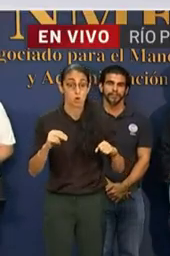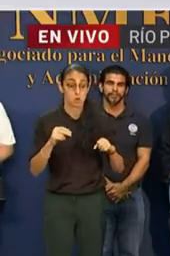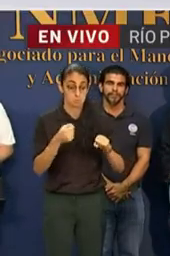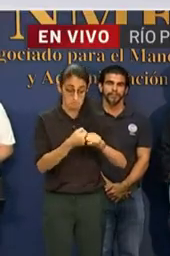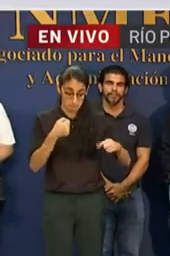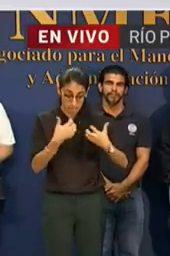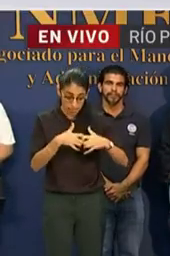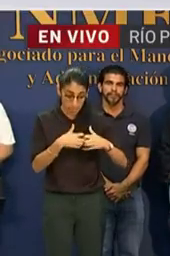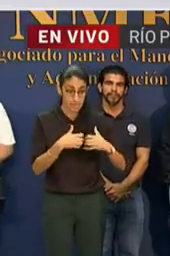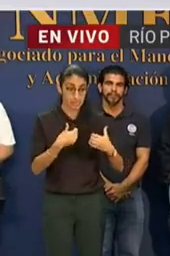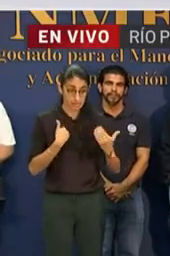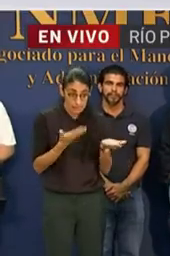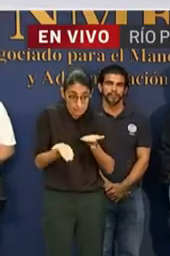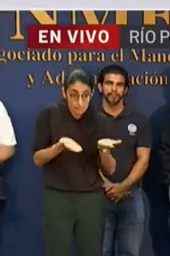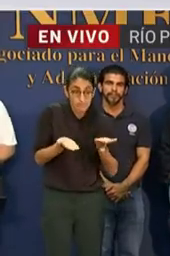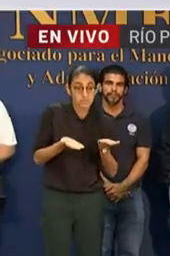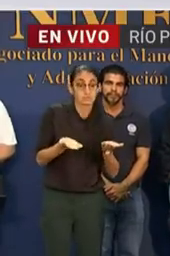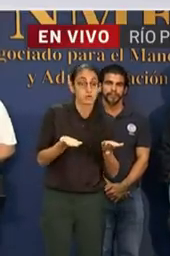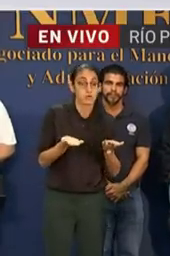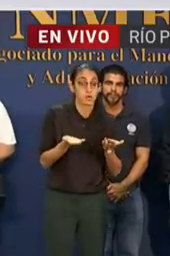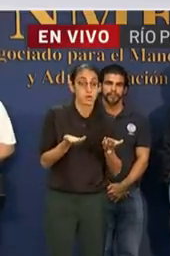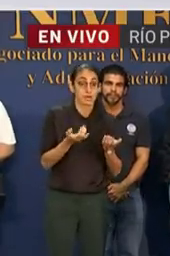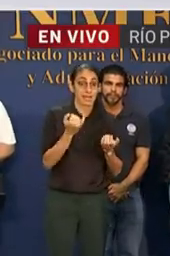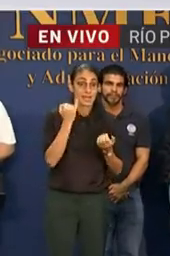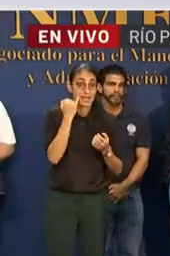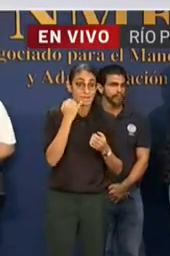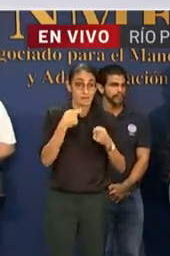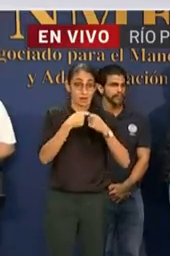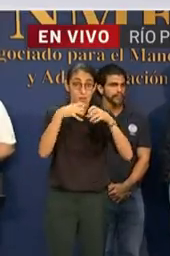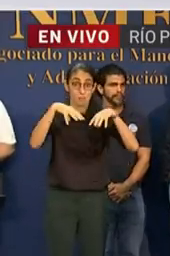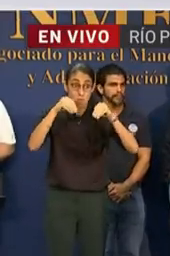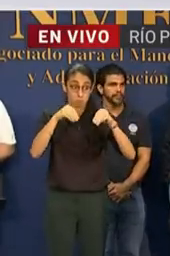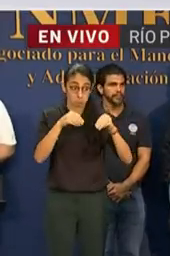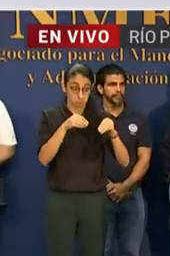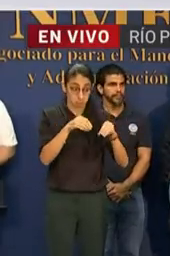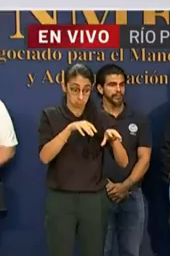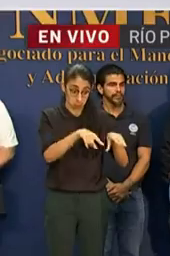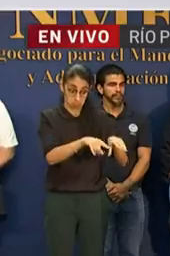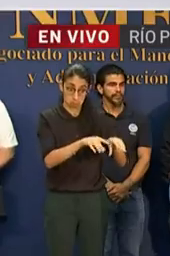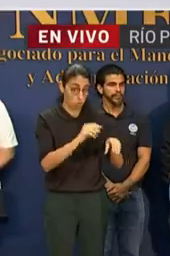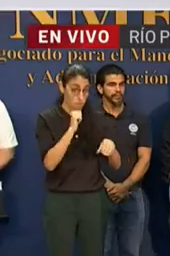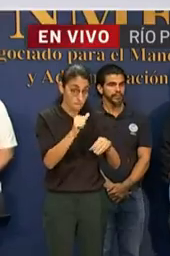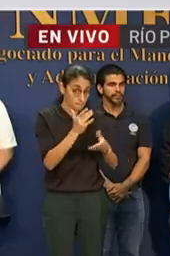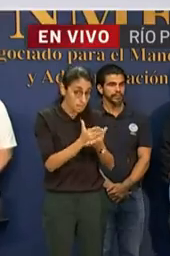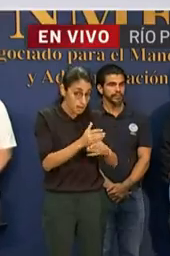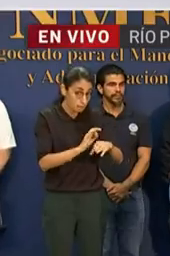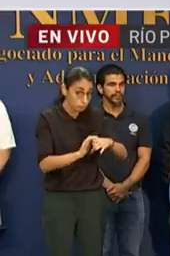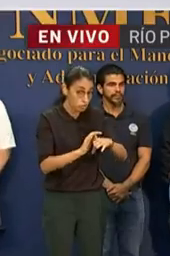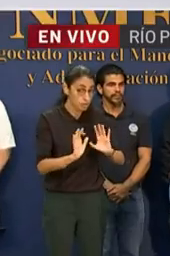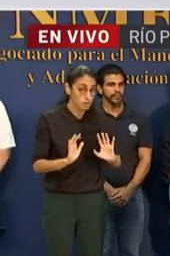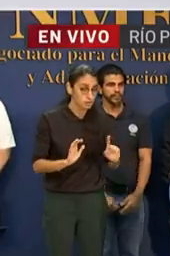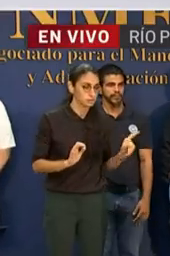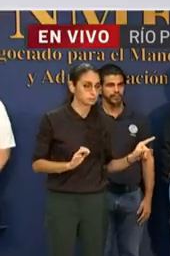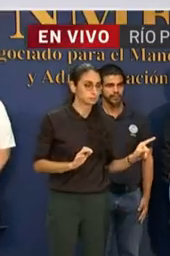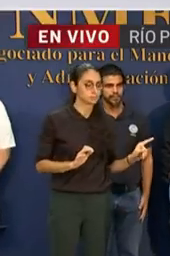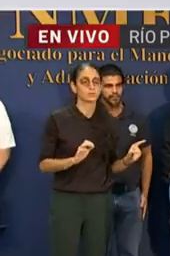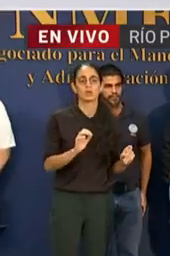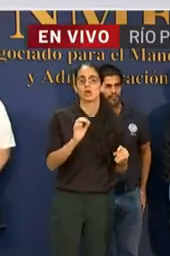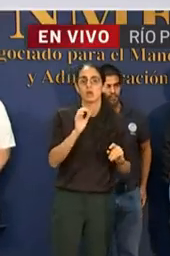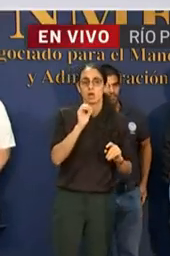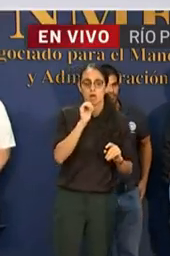ESOS ABONADOS DE SERVICIO